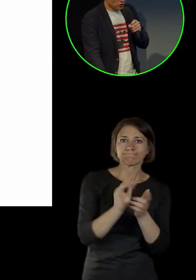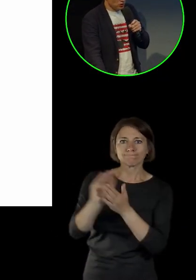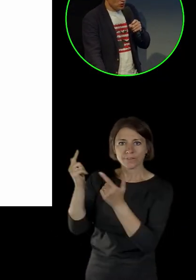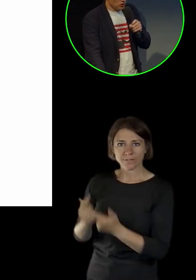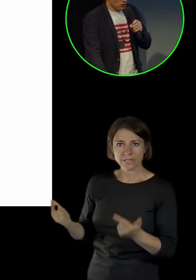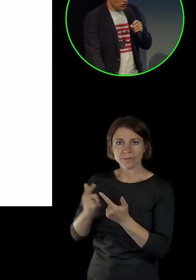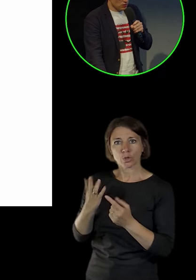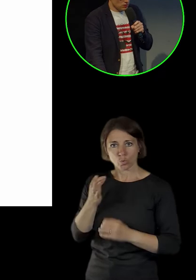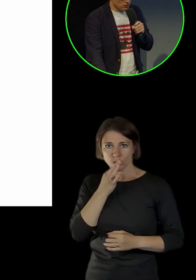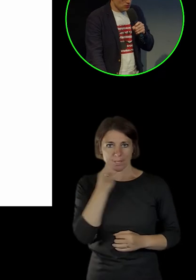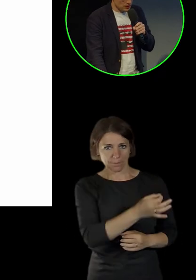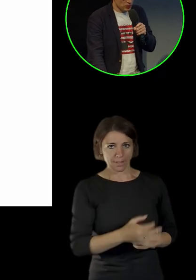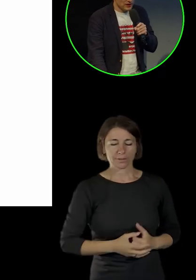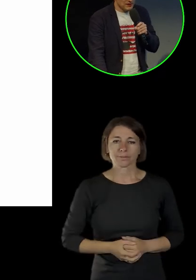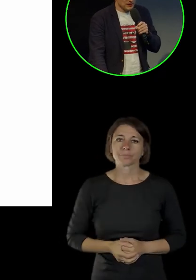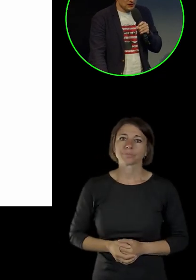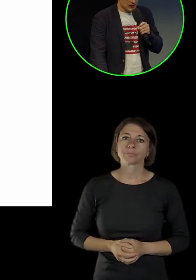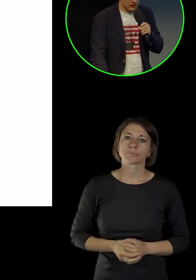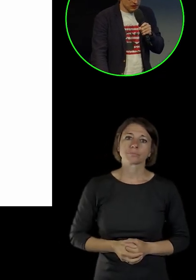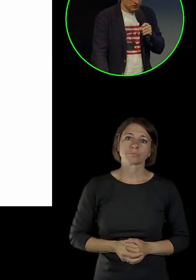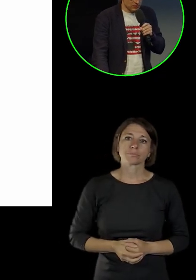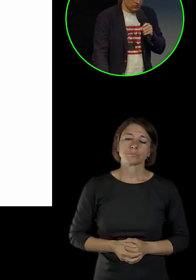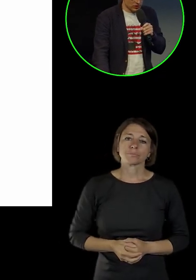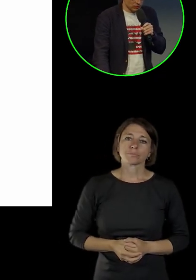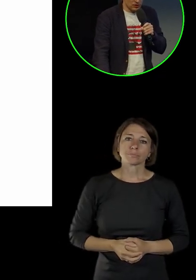To, co je podle nás hlavní vlastnost Metropolitního plánu,